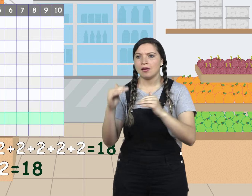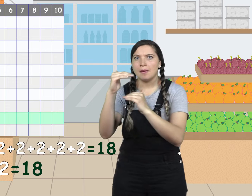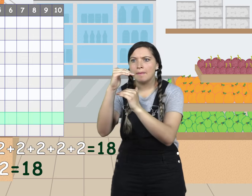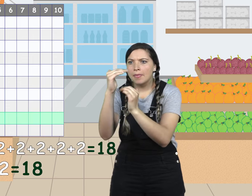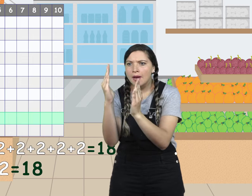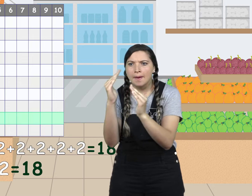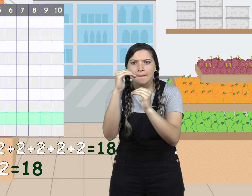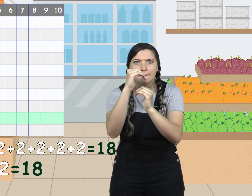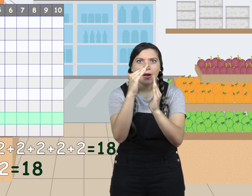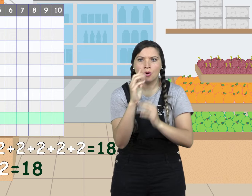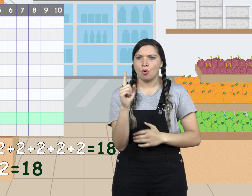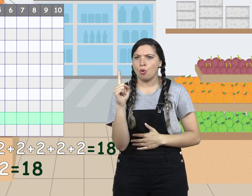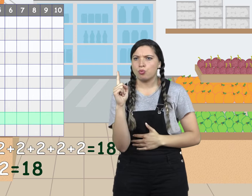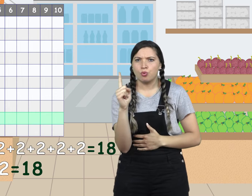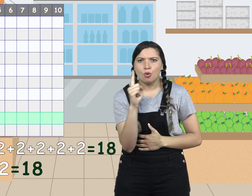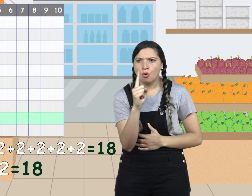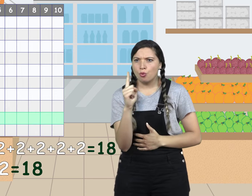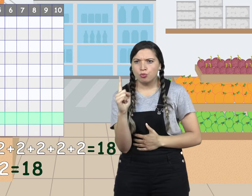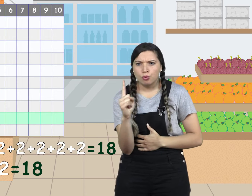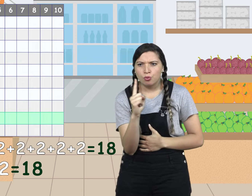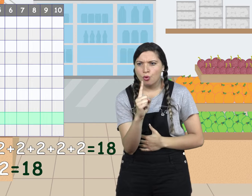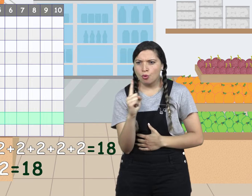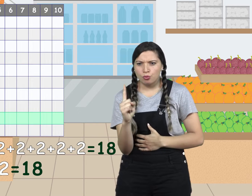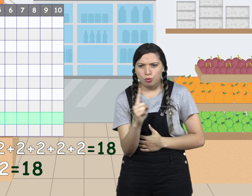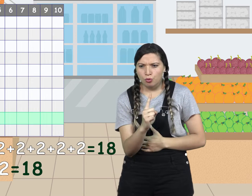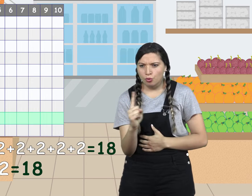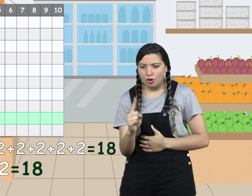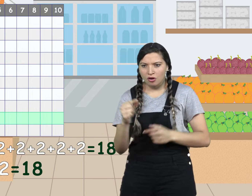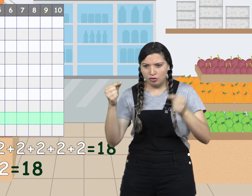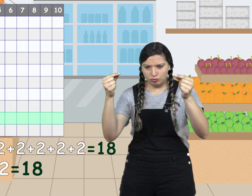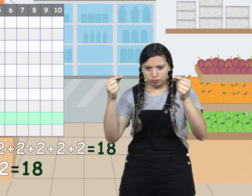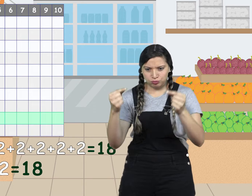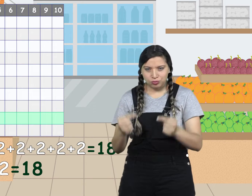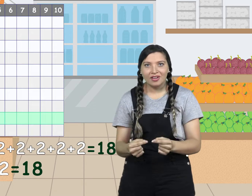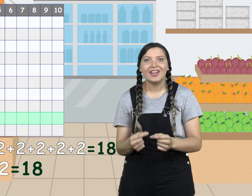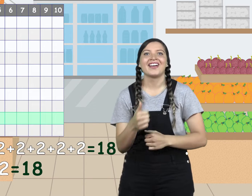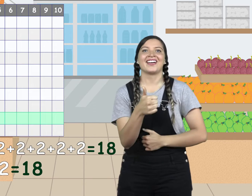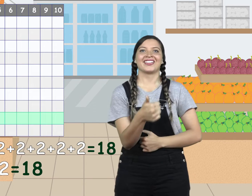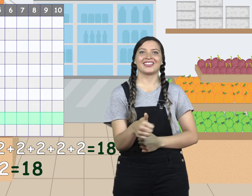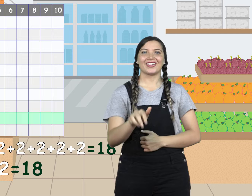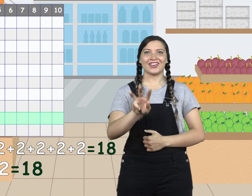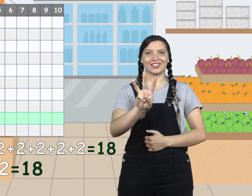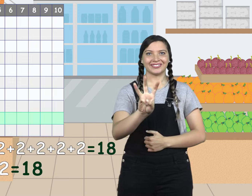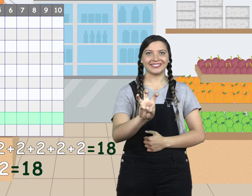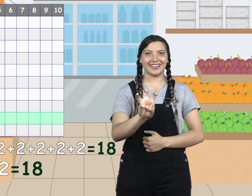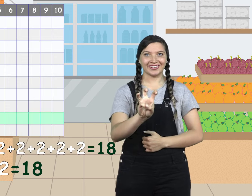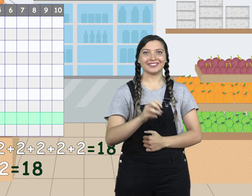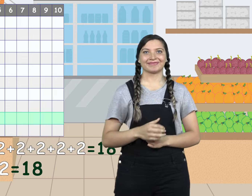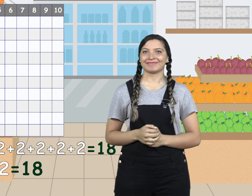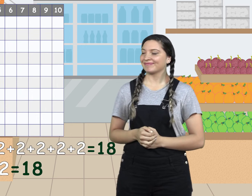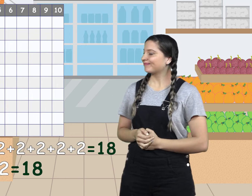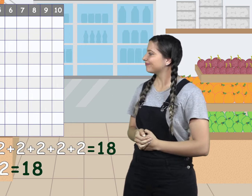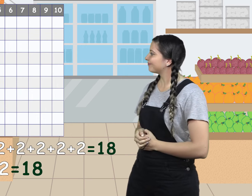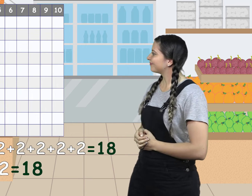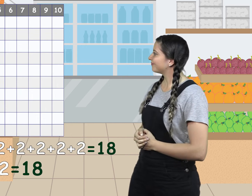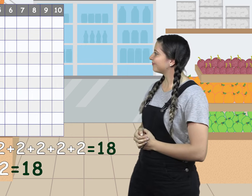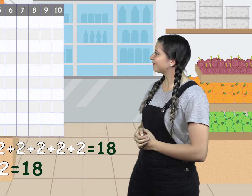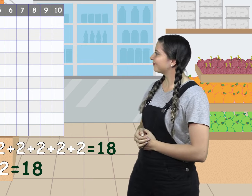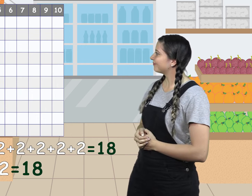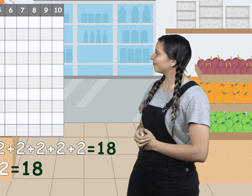Si sumamos el número de cuadros que quedan dentro de los límites de esos números, entonces obtenemos dieciocho.